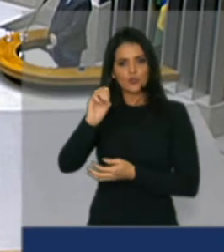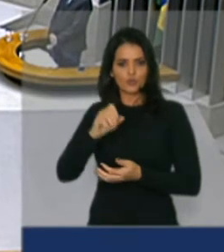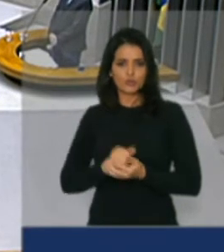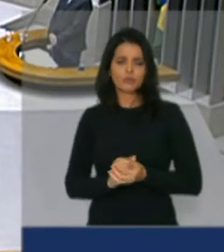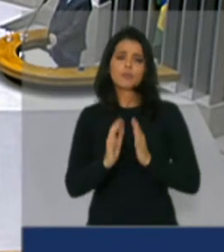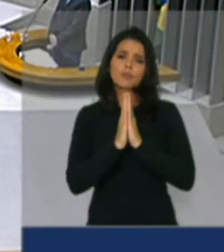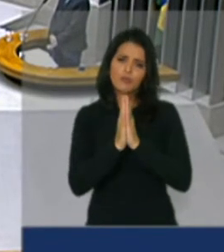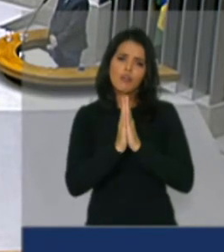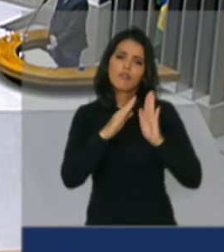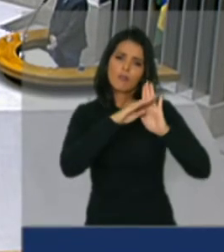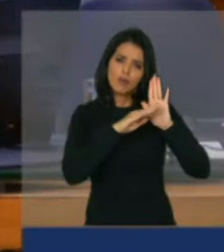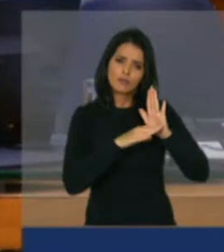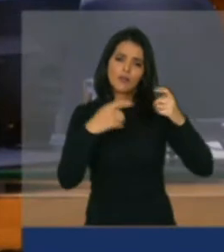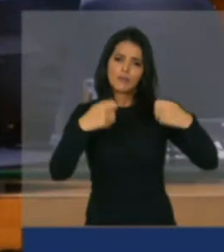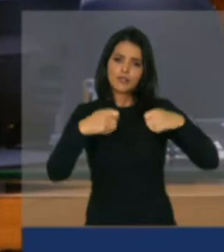OBRIGADO, DEPUTADO, CONVIDO USAR A PALAVRA, PARA A